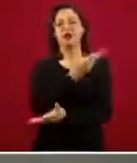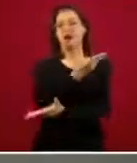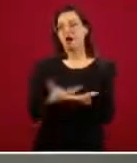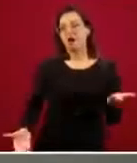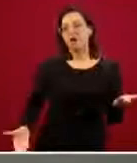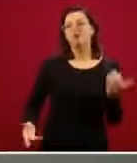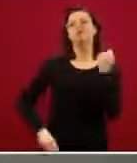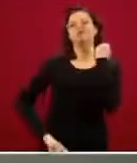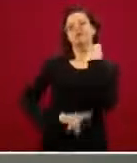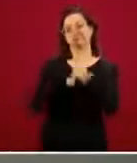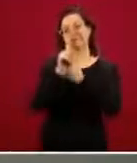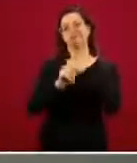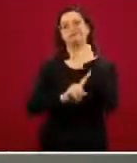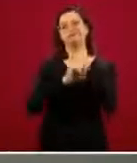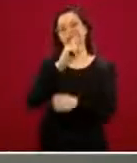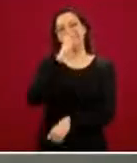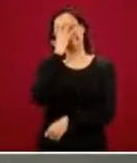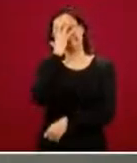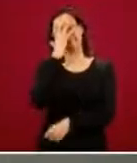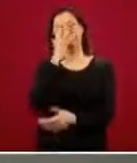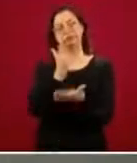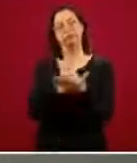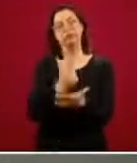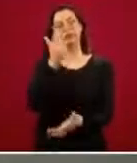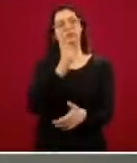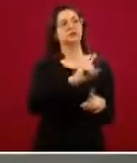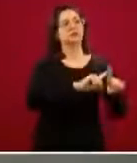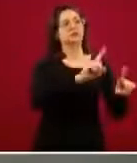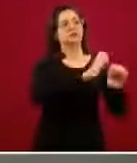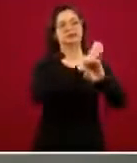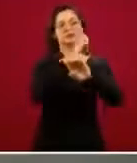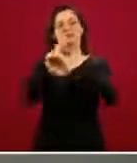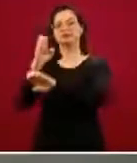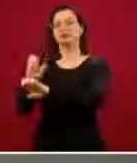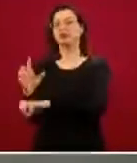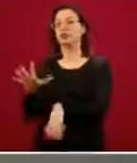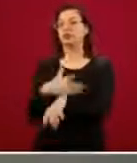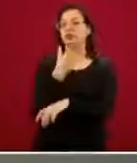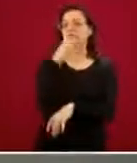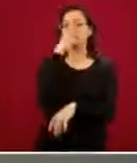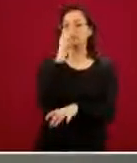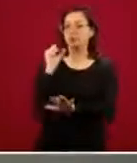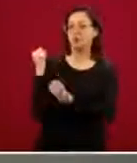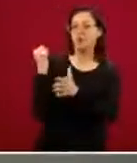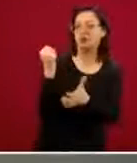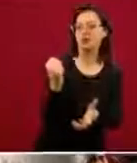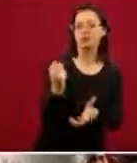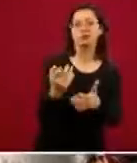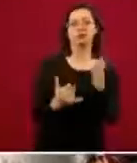un problema serio en los estados porque no nos permite invertir, insisto, en infraestructura,